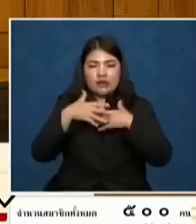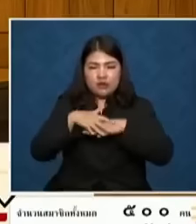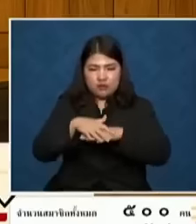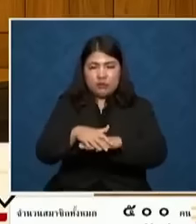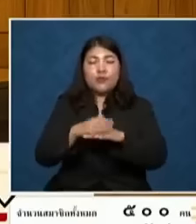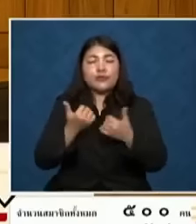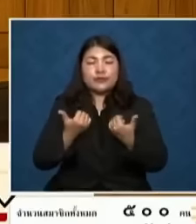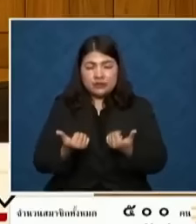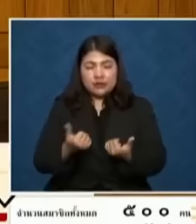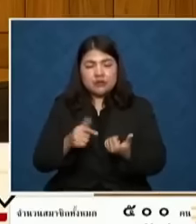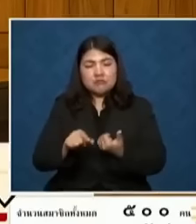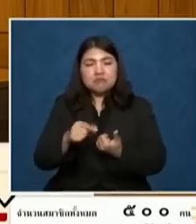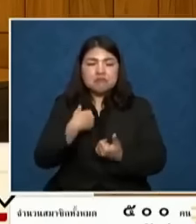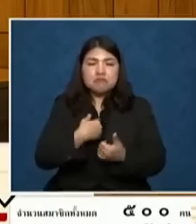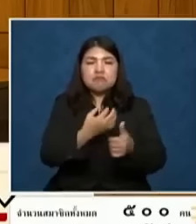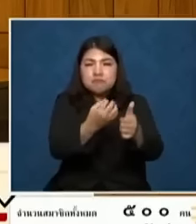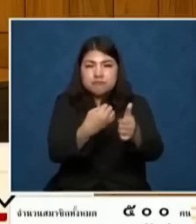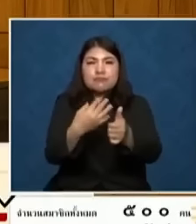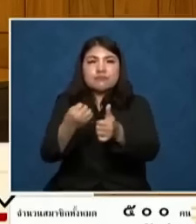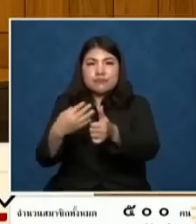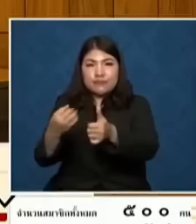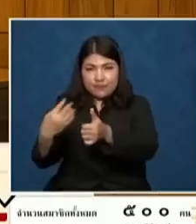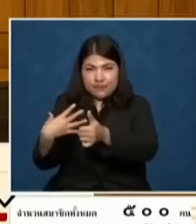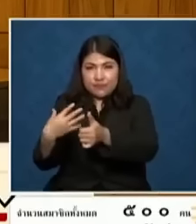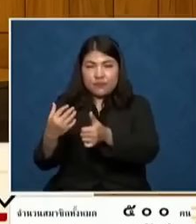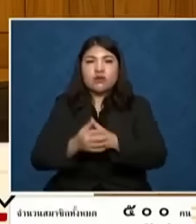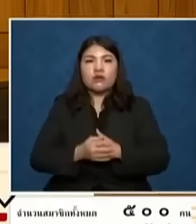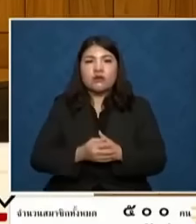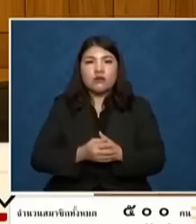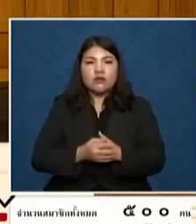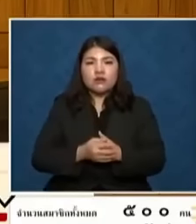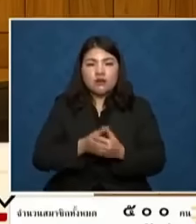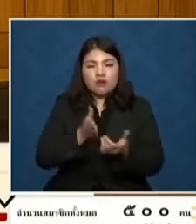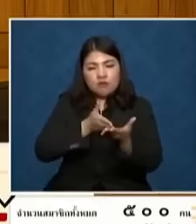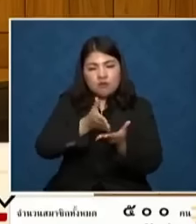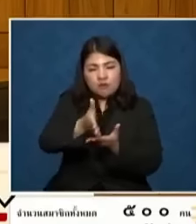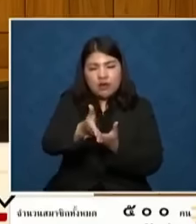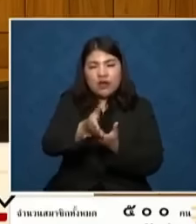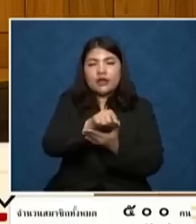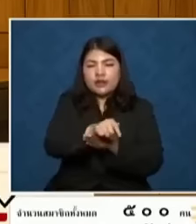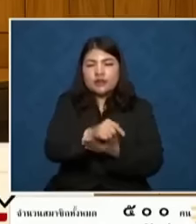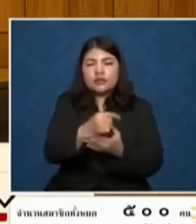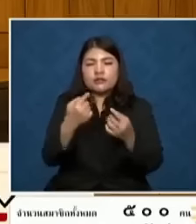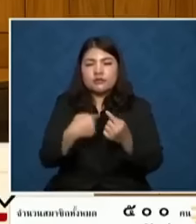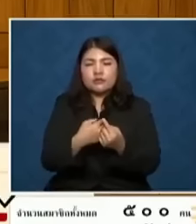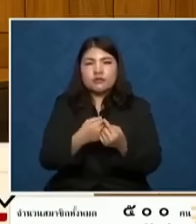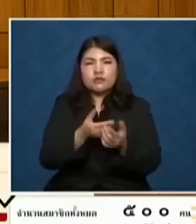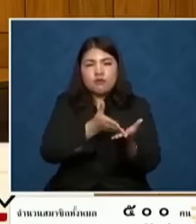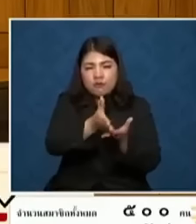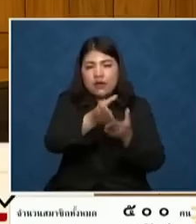เงินเปลวสีเงินยังบอกต่อไปว่าการอ้างเช่น นี้ผมถือว่าตกมาตรฐานผู้มีวุฒิภาวะทางการ